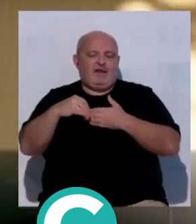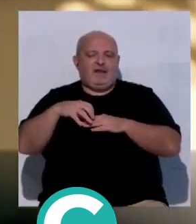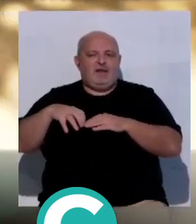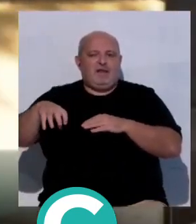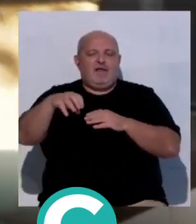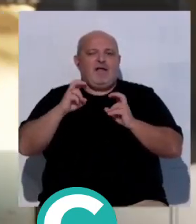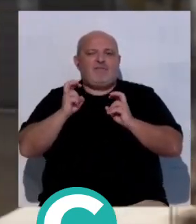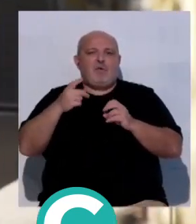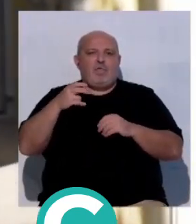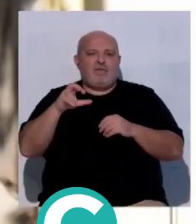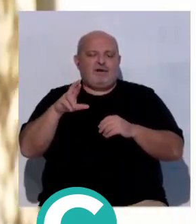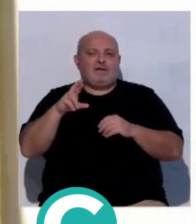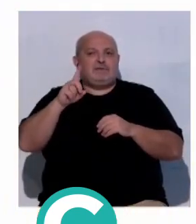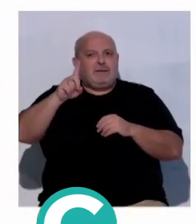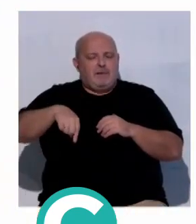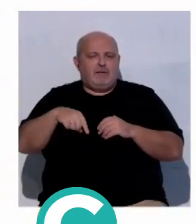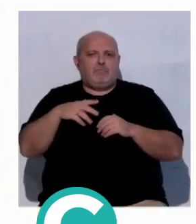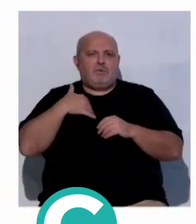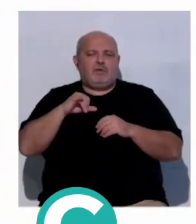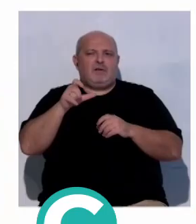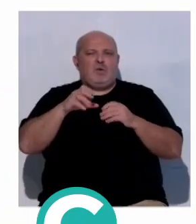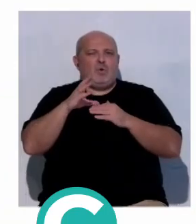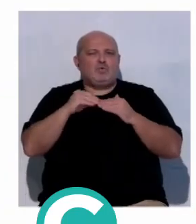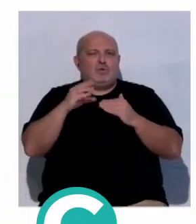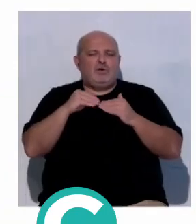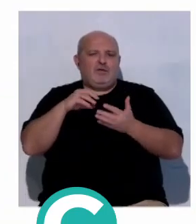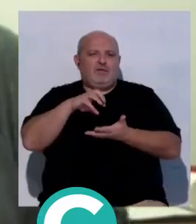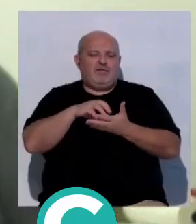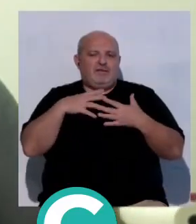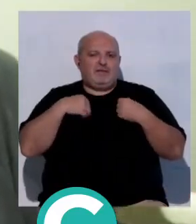del Guadalquivir al que también pueden ir los usuarios del centro de salud De puertatierra